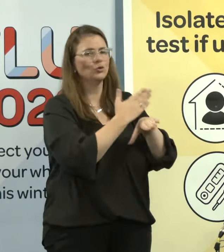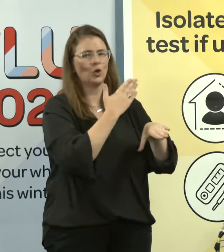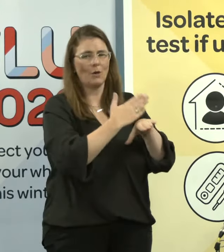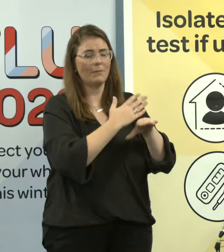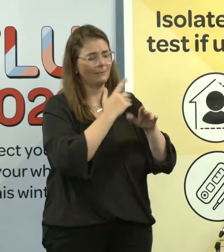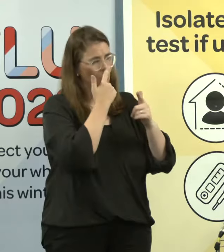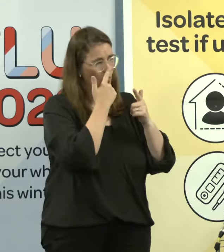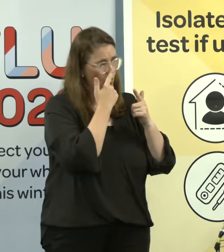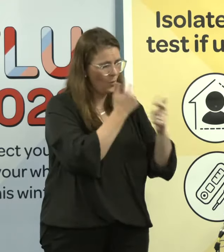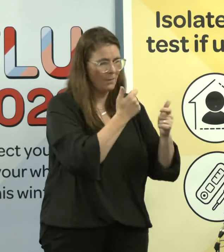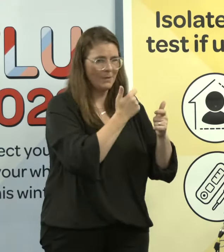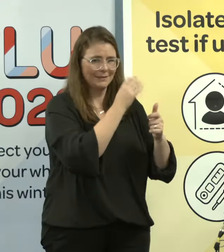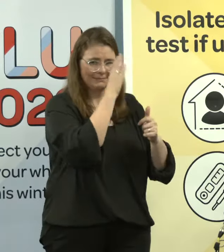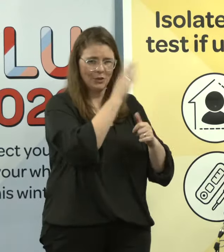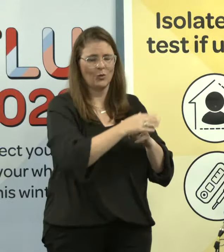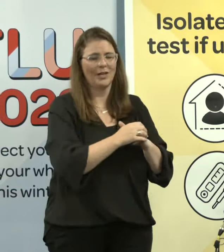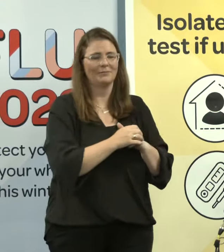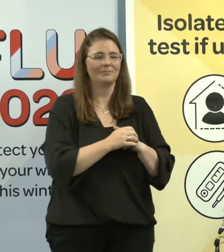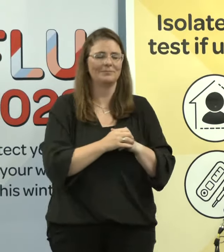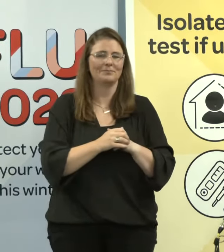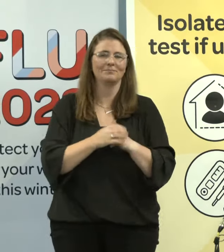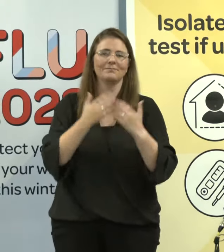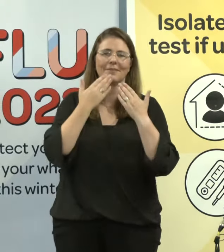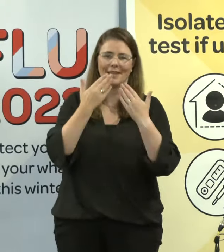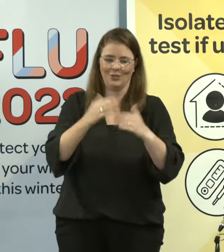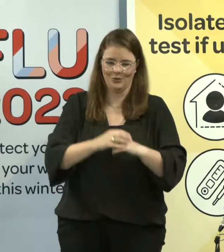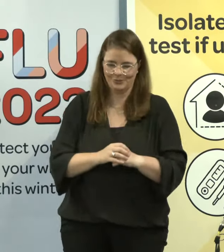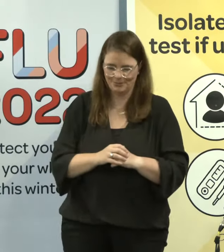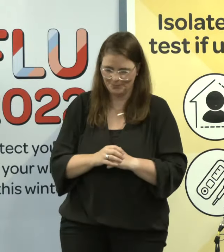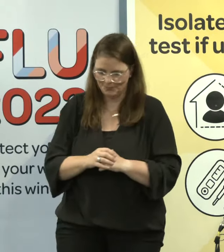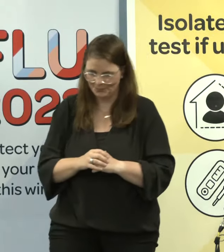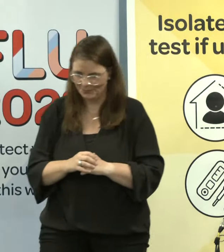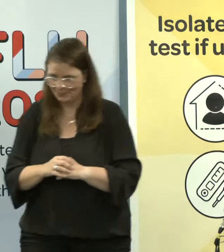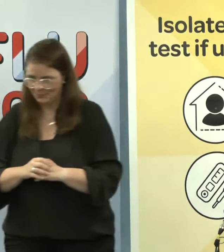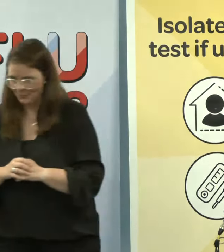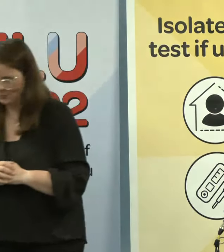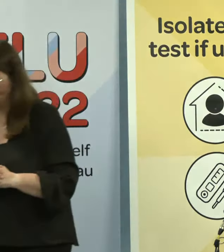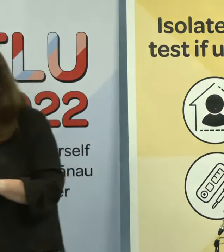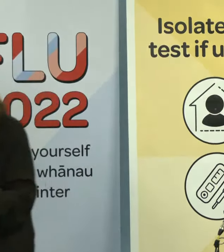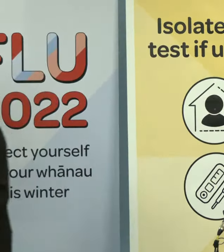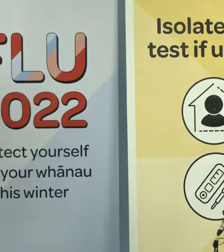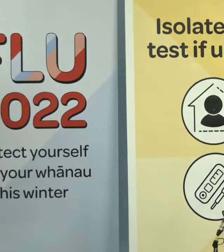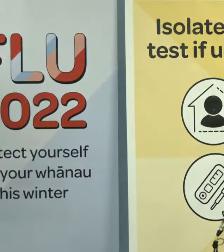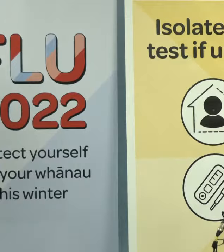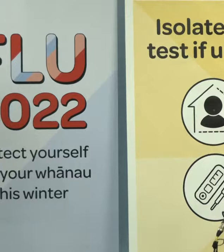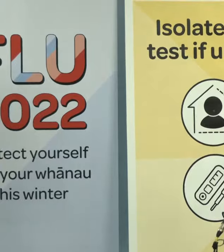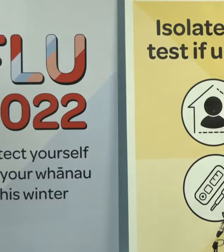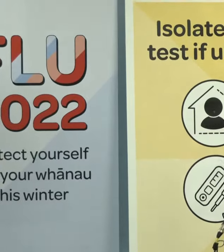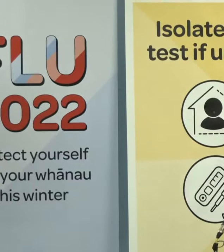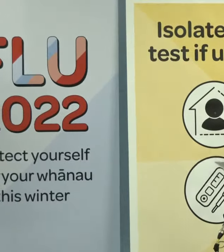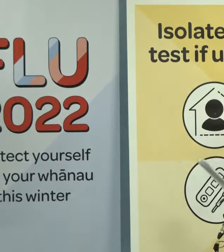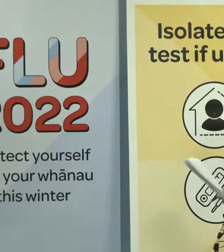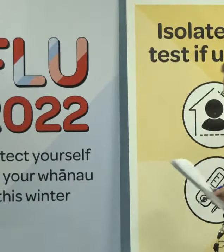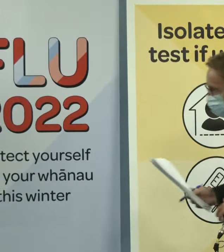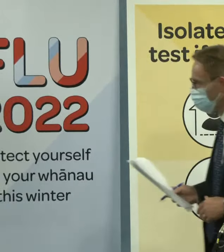mihi ano ki a koe mo to mahi whakamiharo, a he maha au e